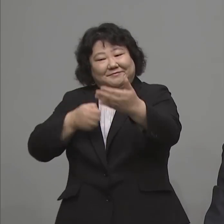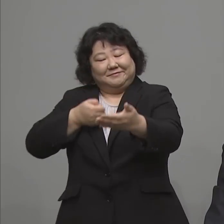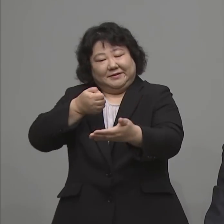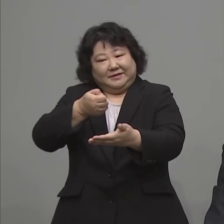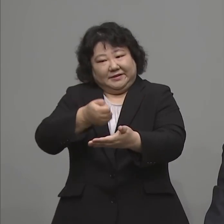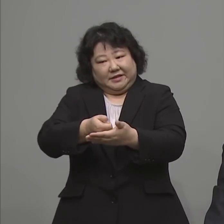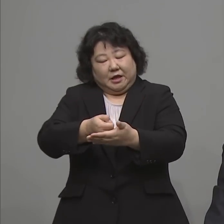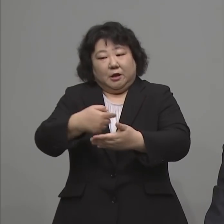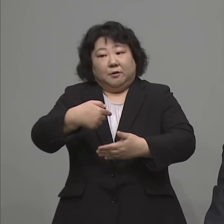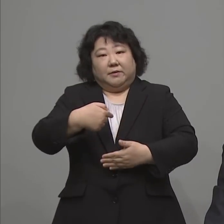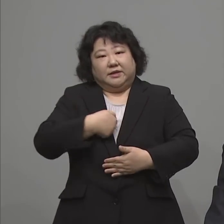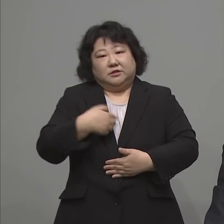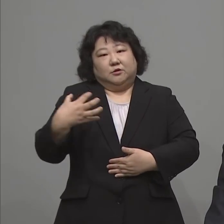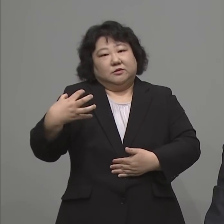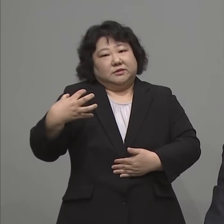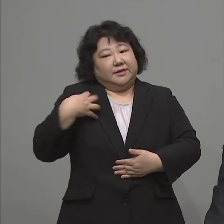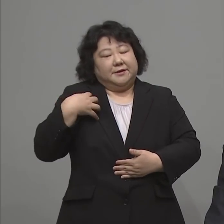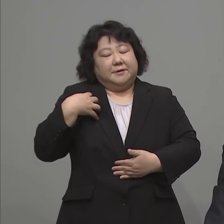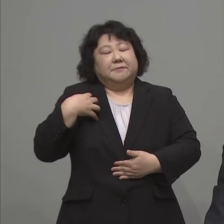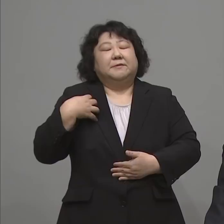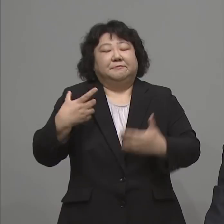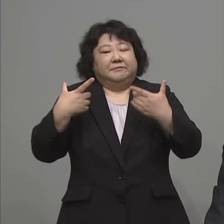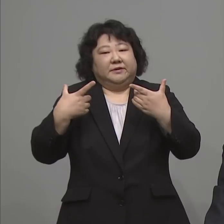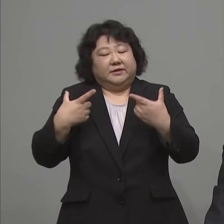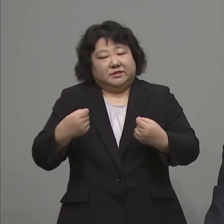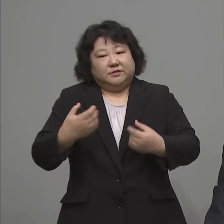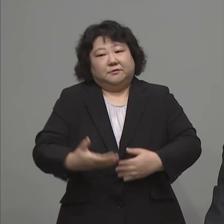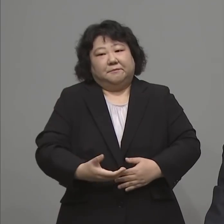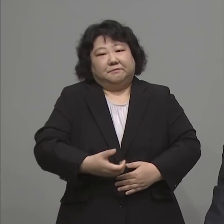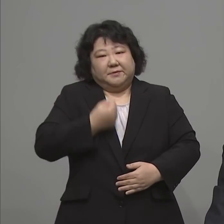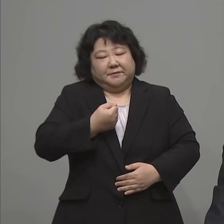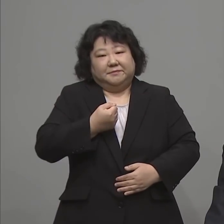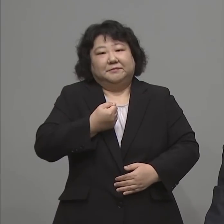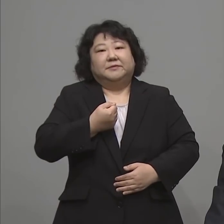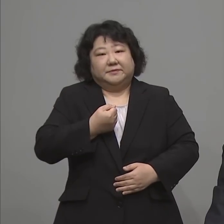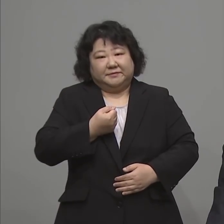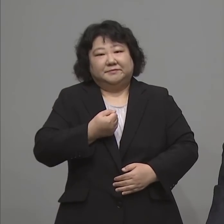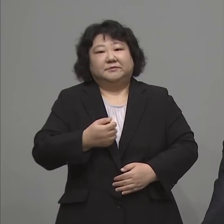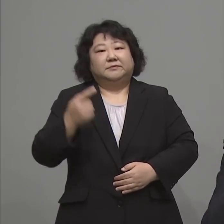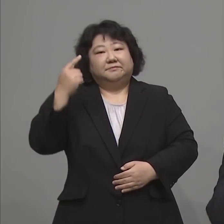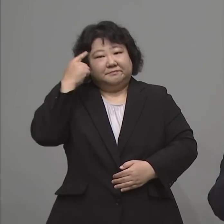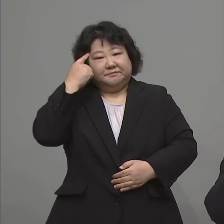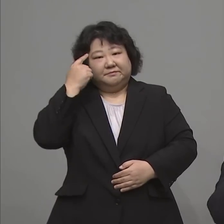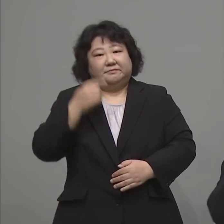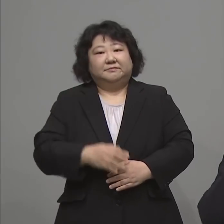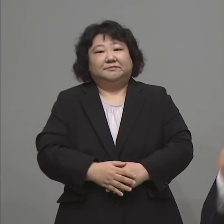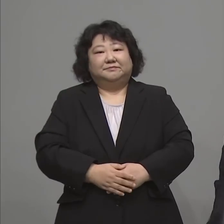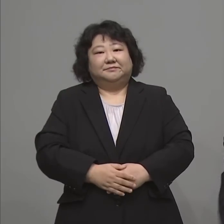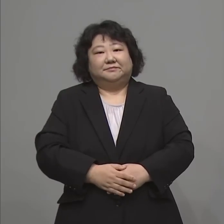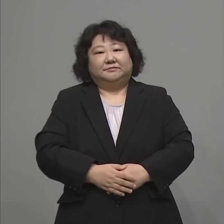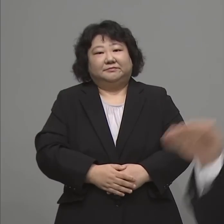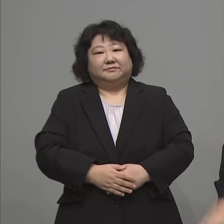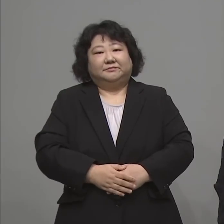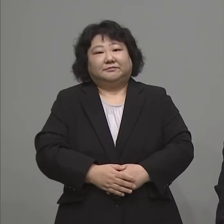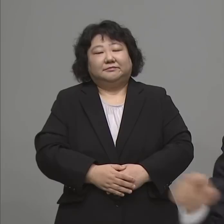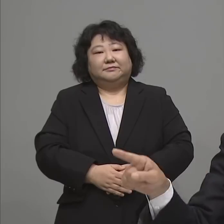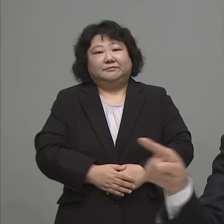自らの責任から決して 逃げないことだと考えています 県民の皆さん